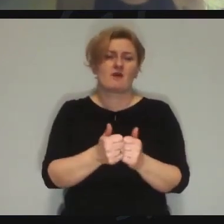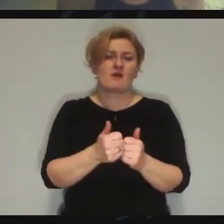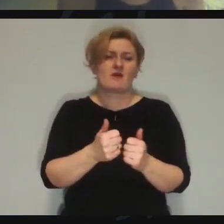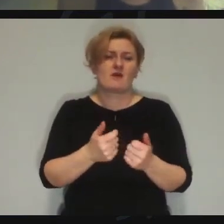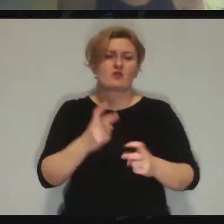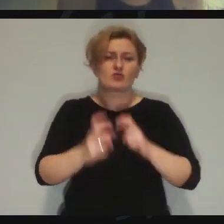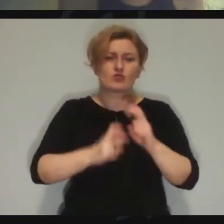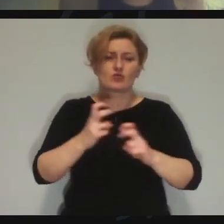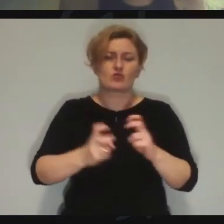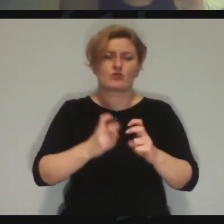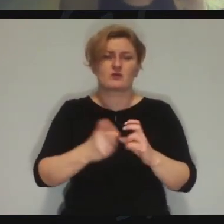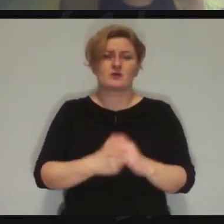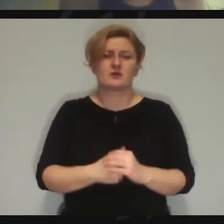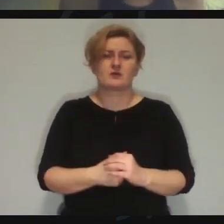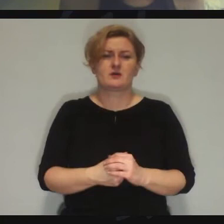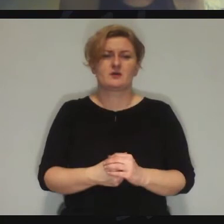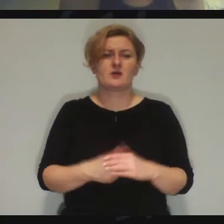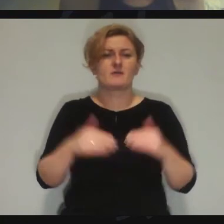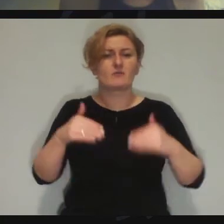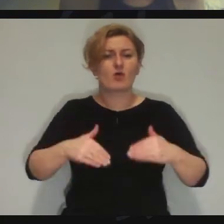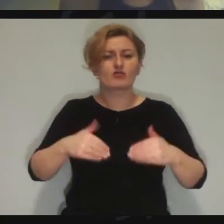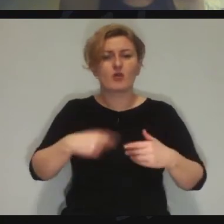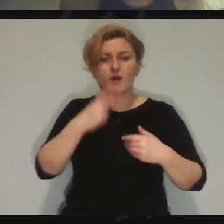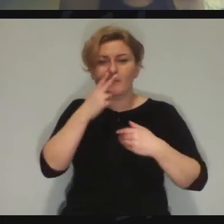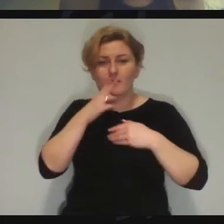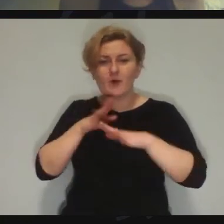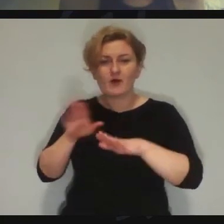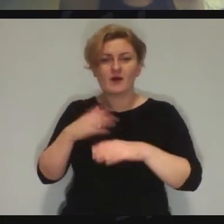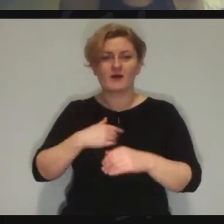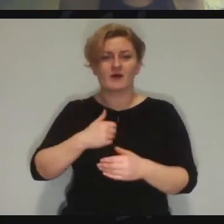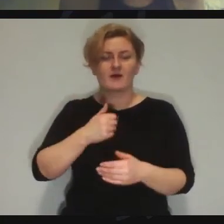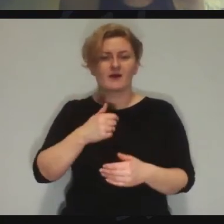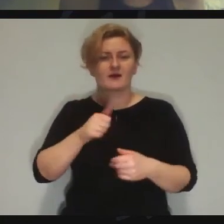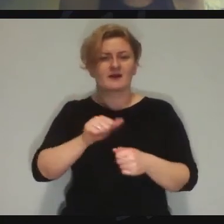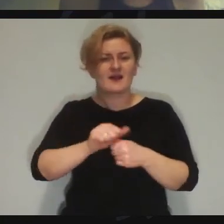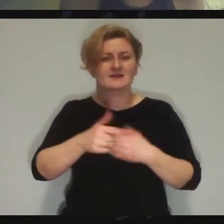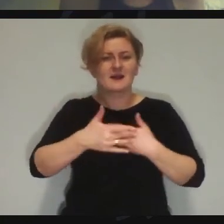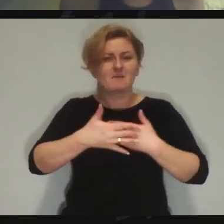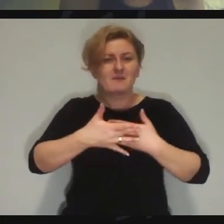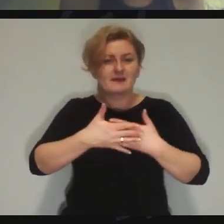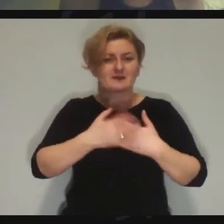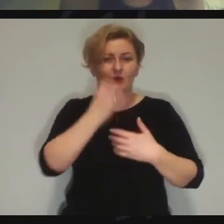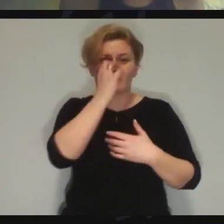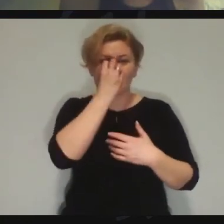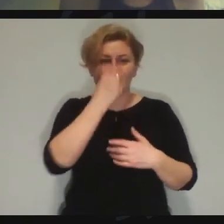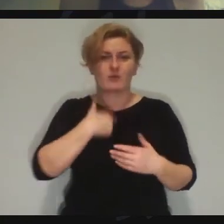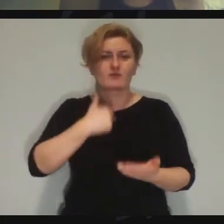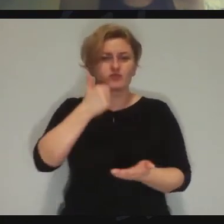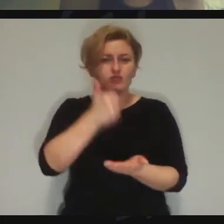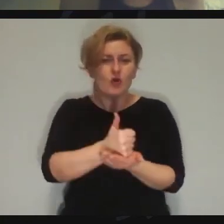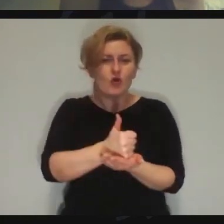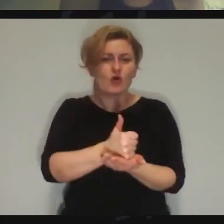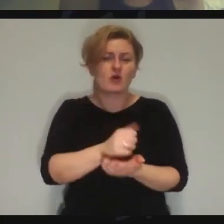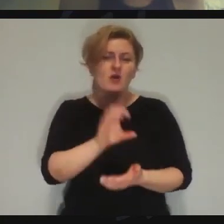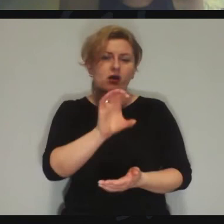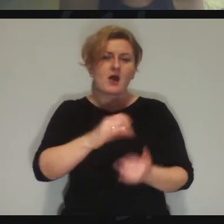i pokazania, tego że cyrk jest blisko. Stoisz, a wokół Ciebie ludzie żonglują.